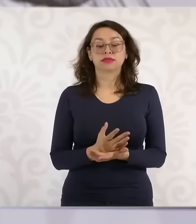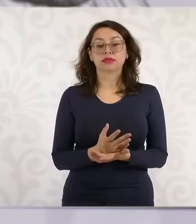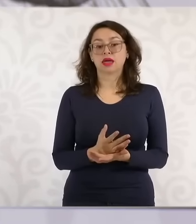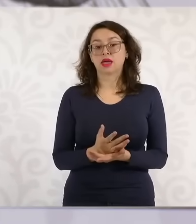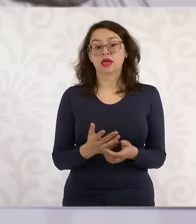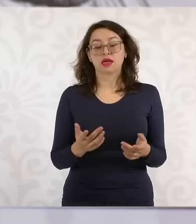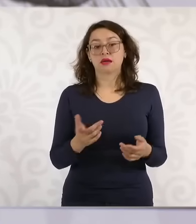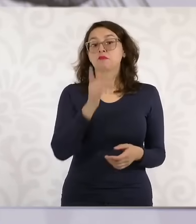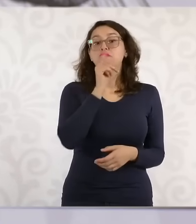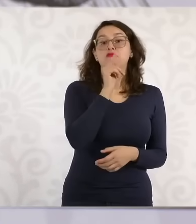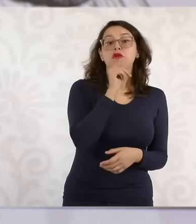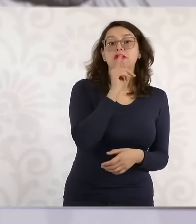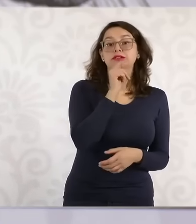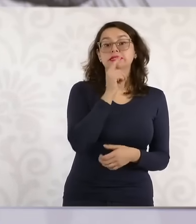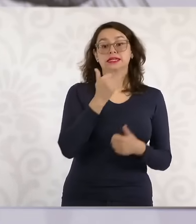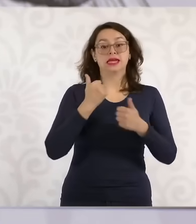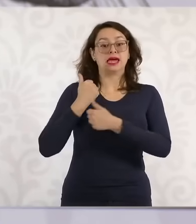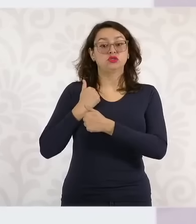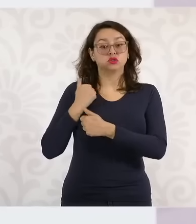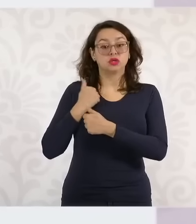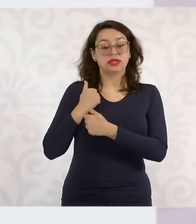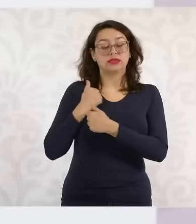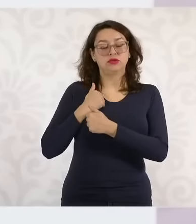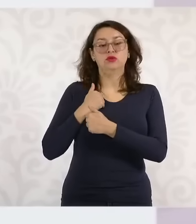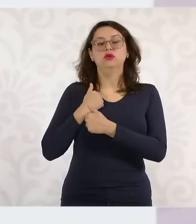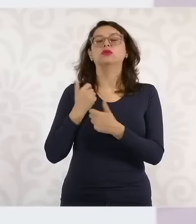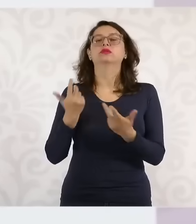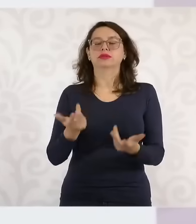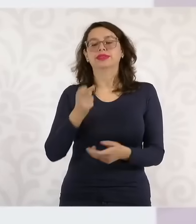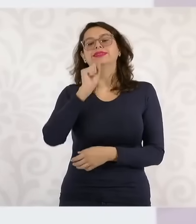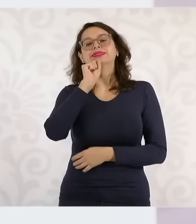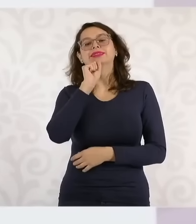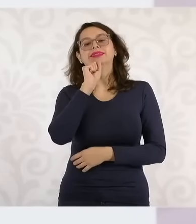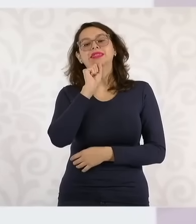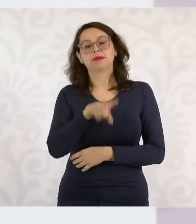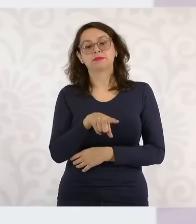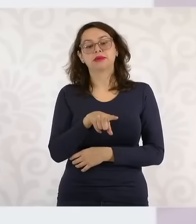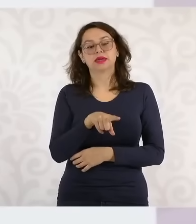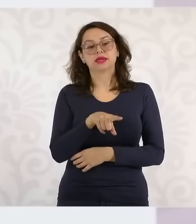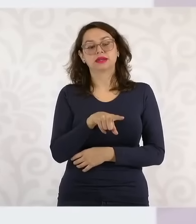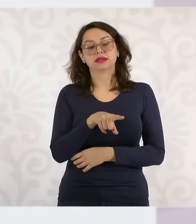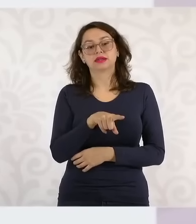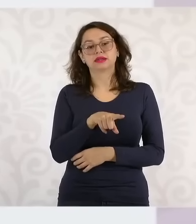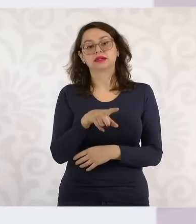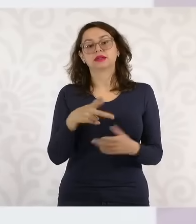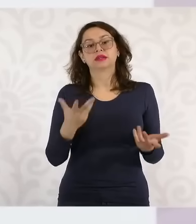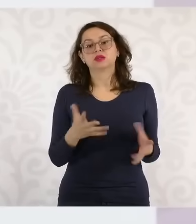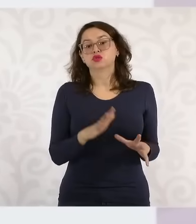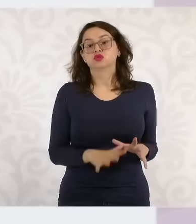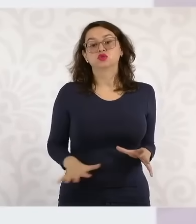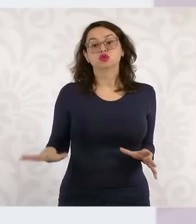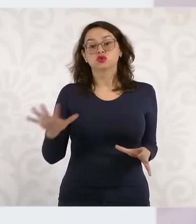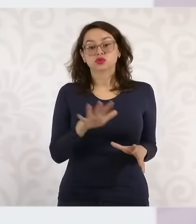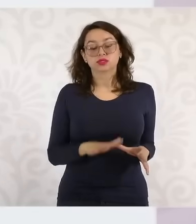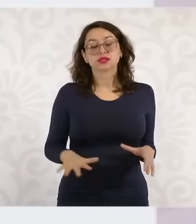armadas, eh de las secretarías de seguridad, sino también de el apoyo en lo social, el apoyo en el